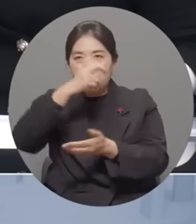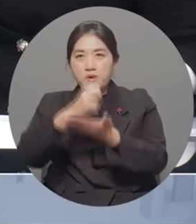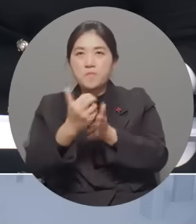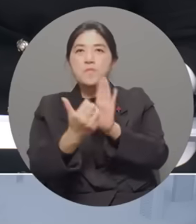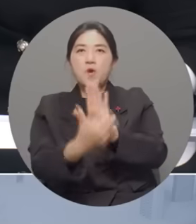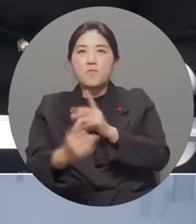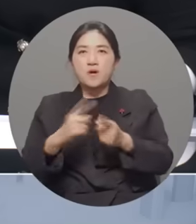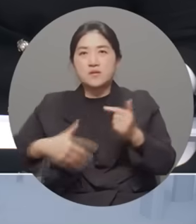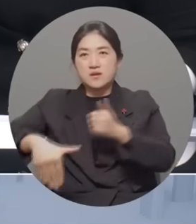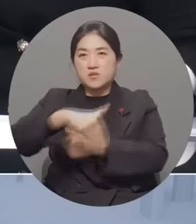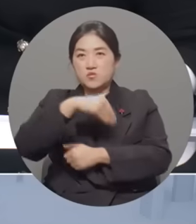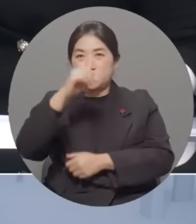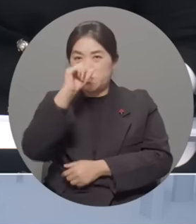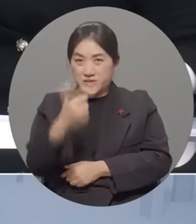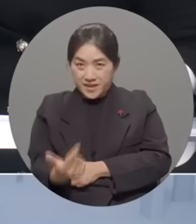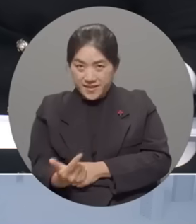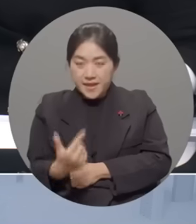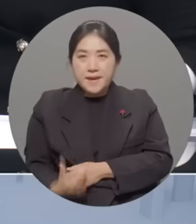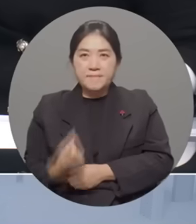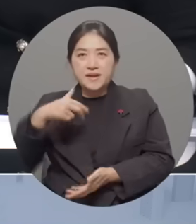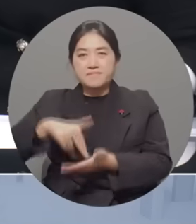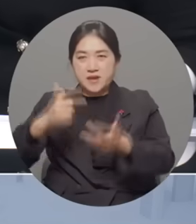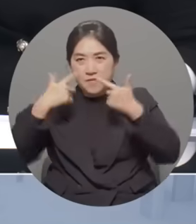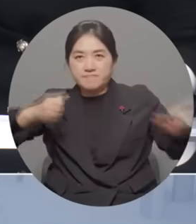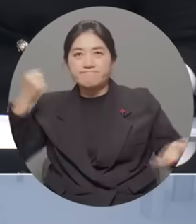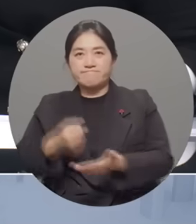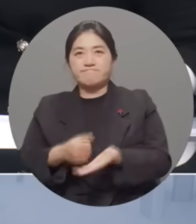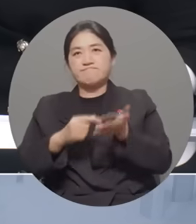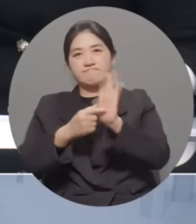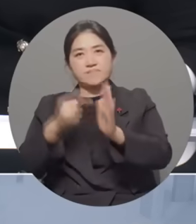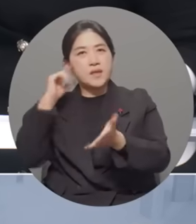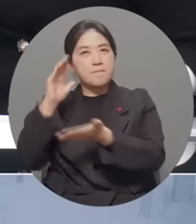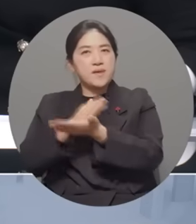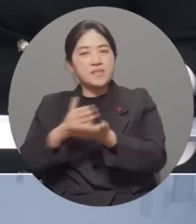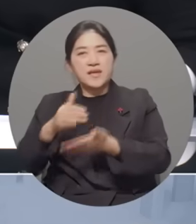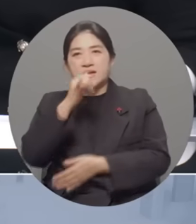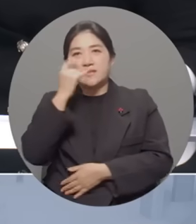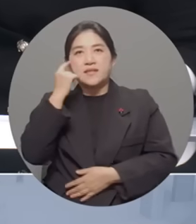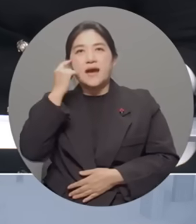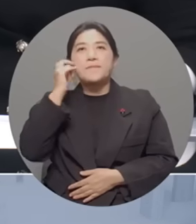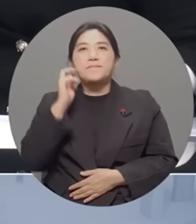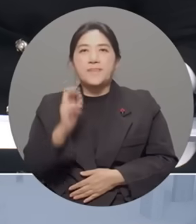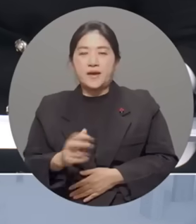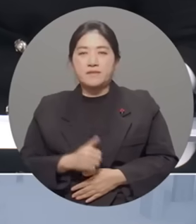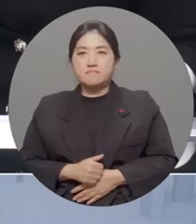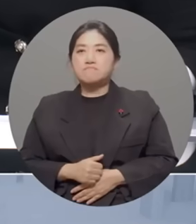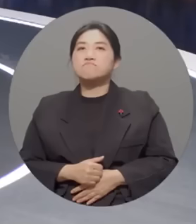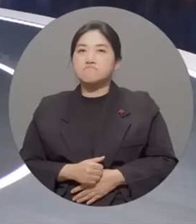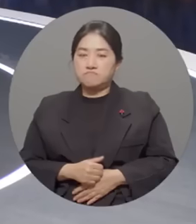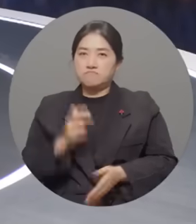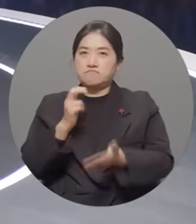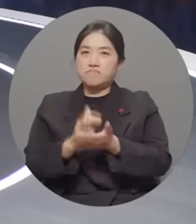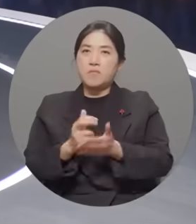또 무엇보다 특검법 거부에 대한 여론이 좋지 않은 상태에서 일찍 입장을 정리해버리자는 판단도 있었을 것으로보입니다.